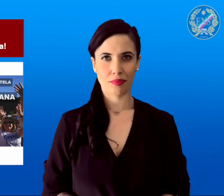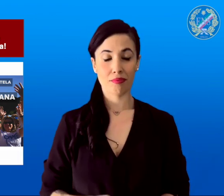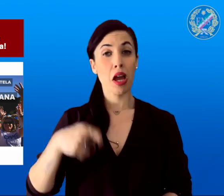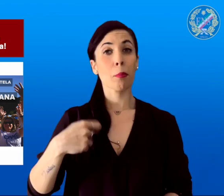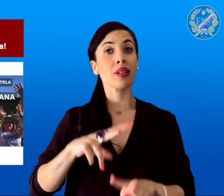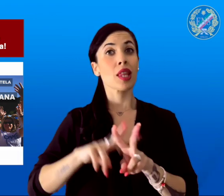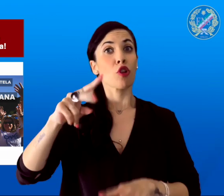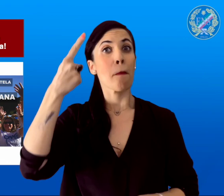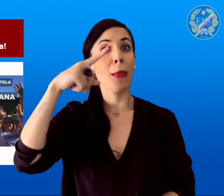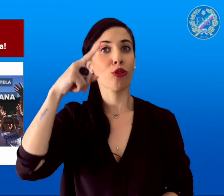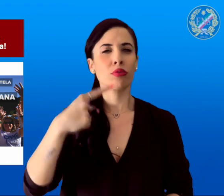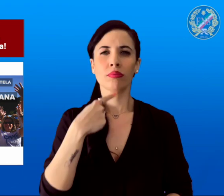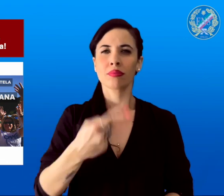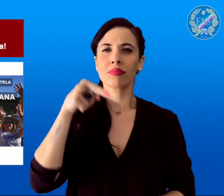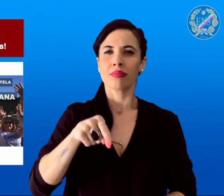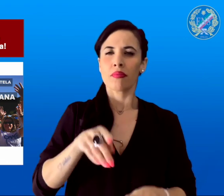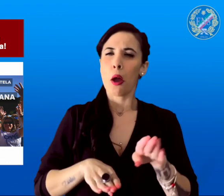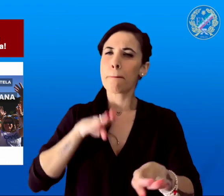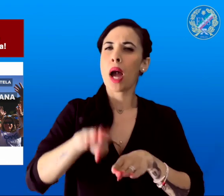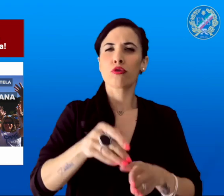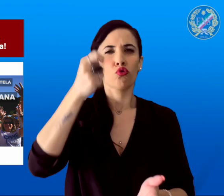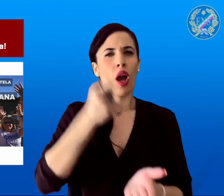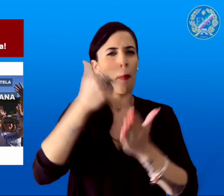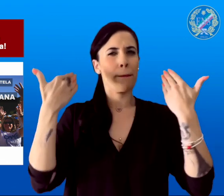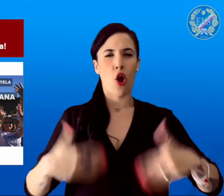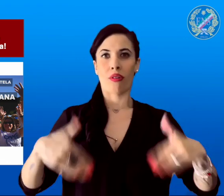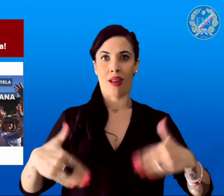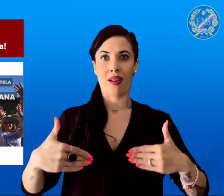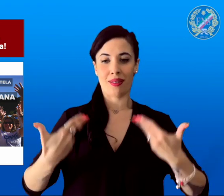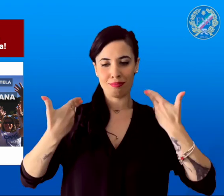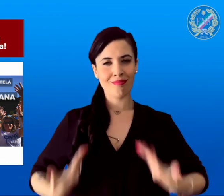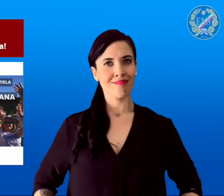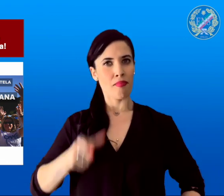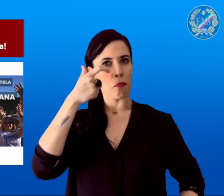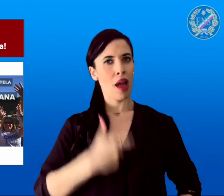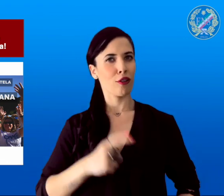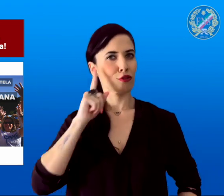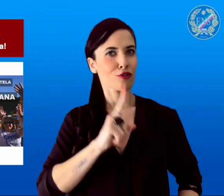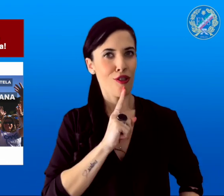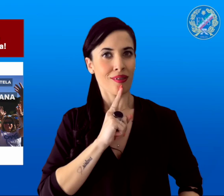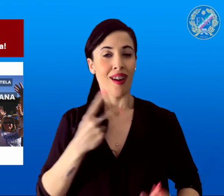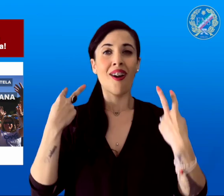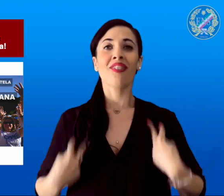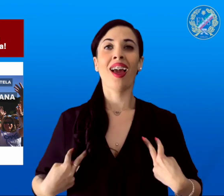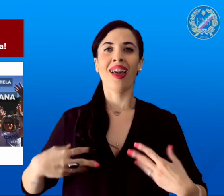Il Presidente ENS Petrucci ha così commentato: "Il riconoscimento della LIS rappresenta un passo fondamentale verso la piena inclusione delle persone sorde,